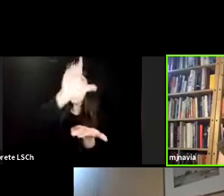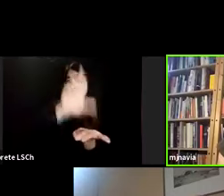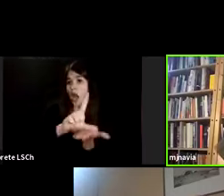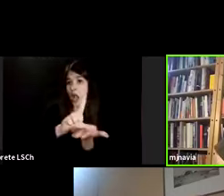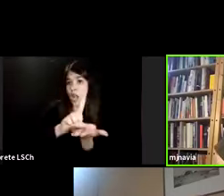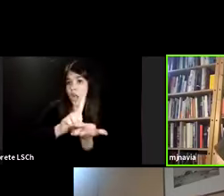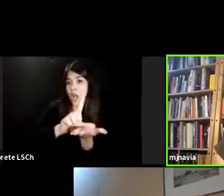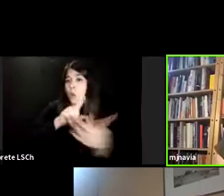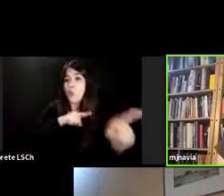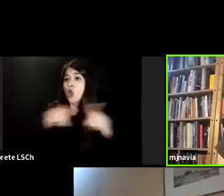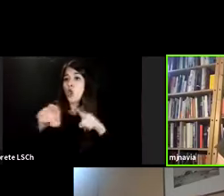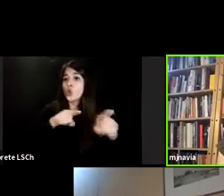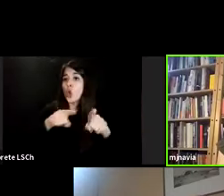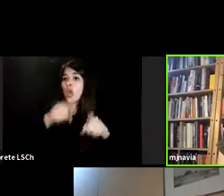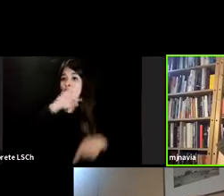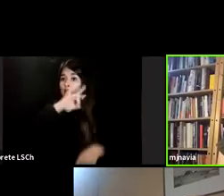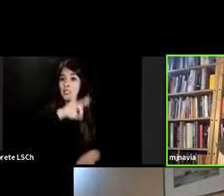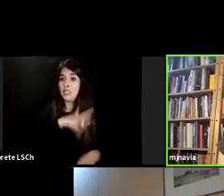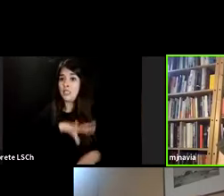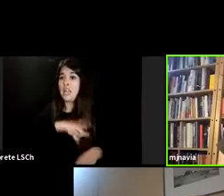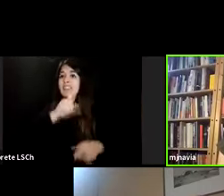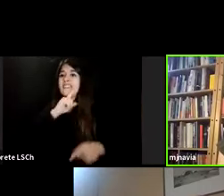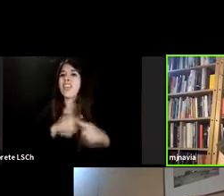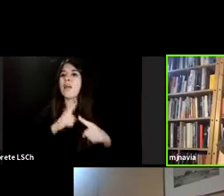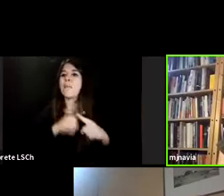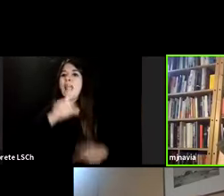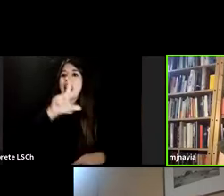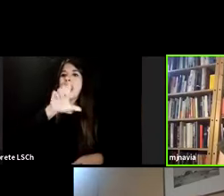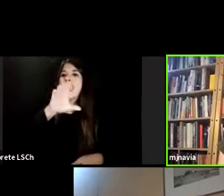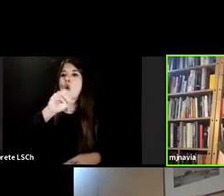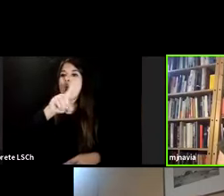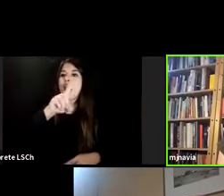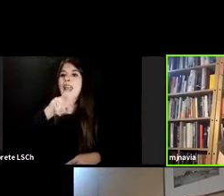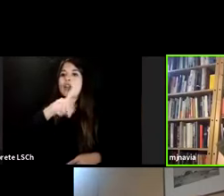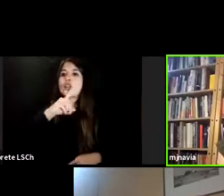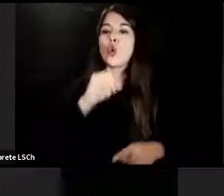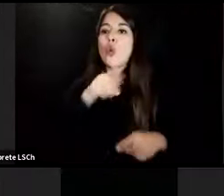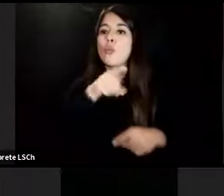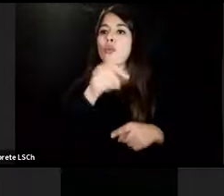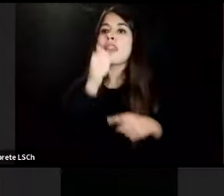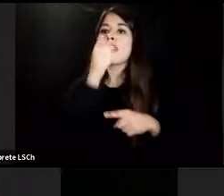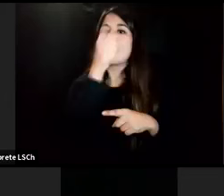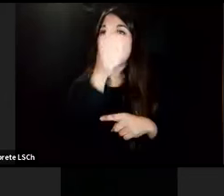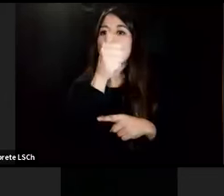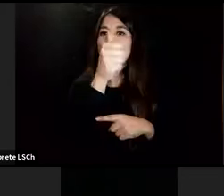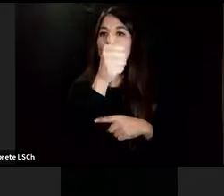que se llama "Leolento" que dirige el profesor James Tate de la Universidad Adolfo Ibáñez